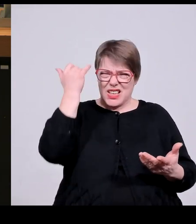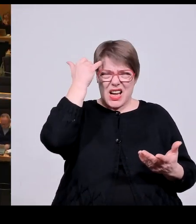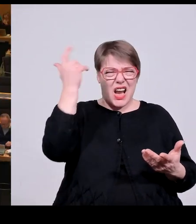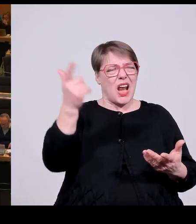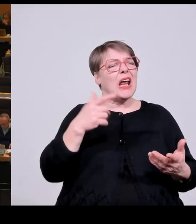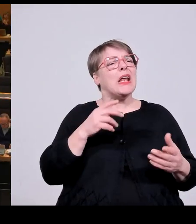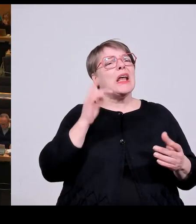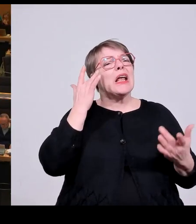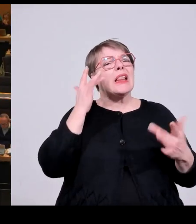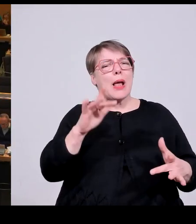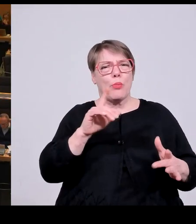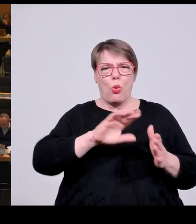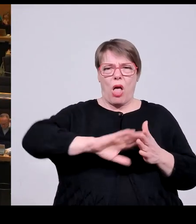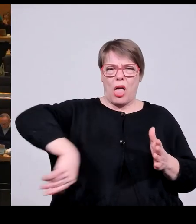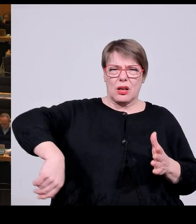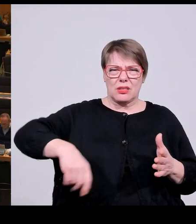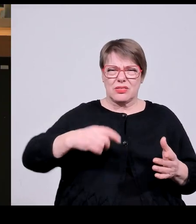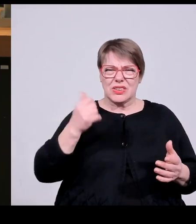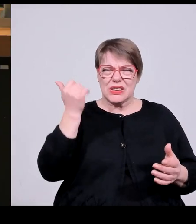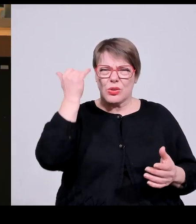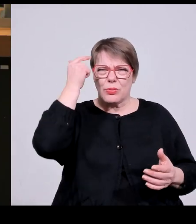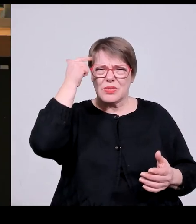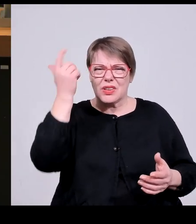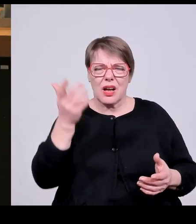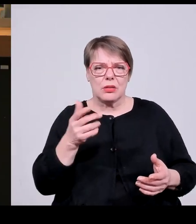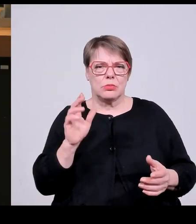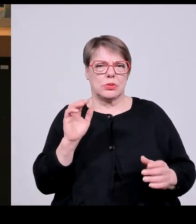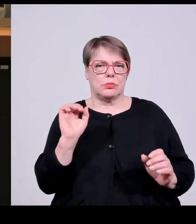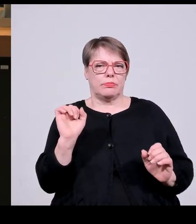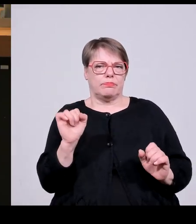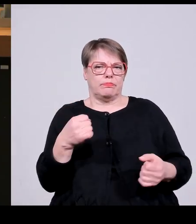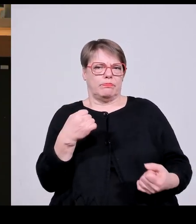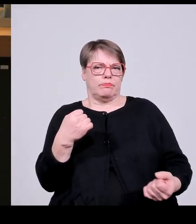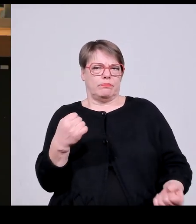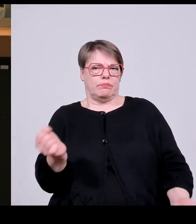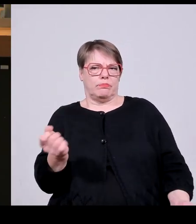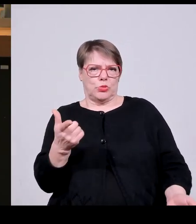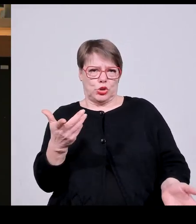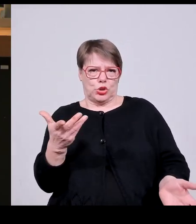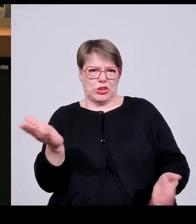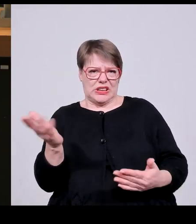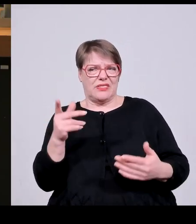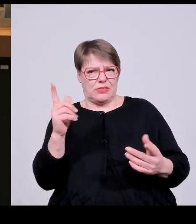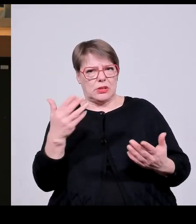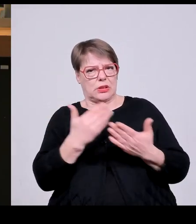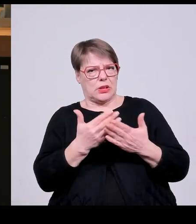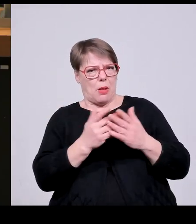das können Sie schön einpacken und mit nach Hause nehmen. Und auch das Planspiel-Hochhaus, also eine Genehmigungsfiktion,